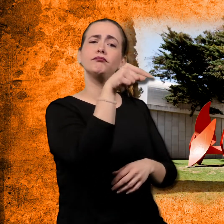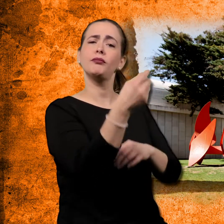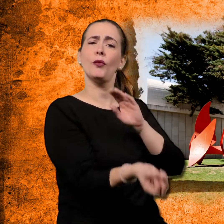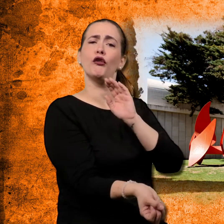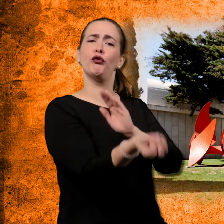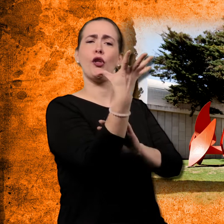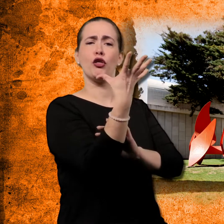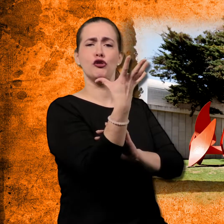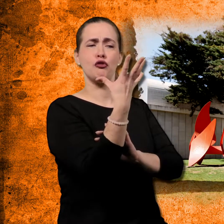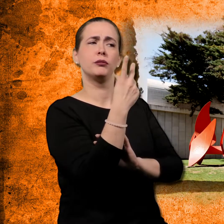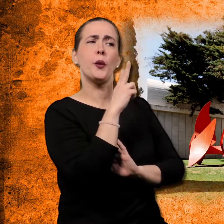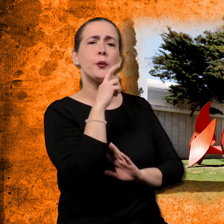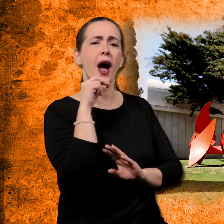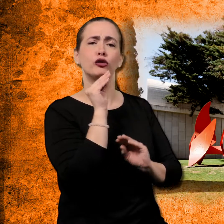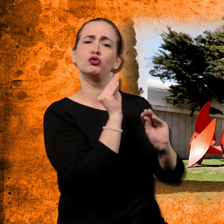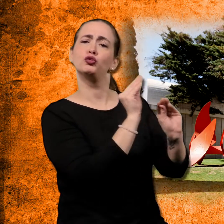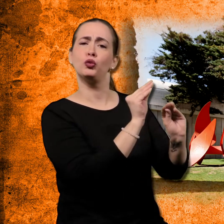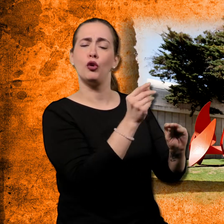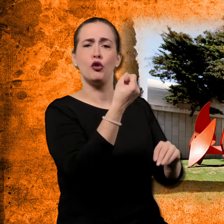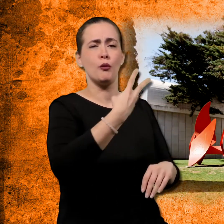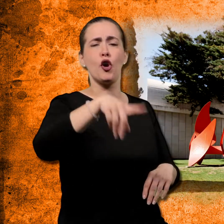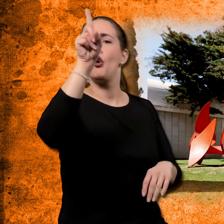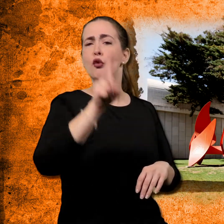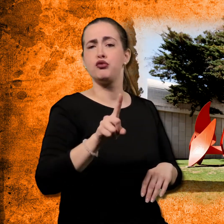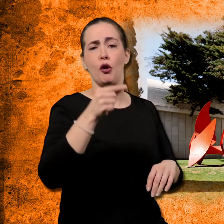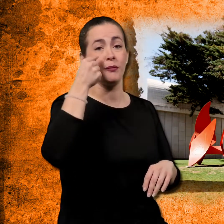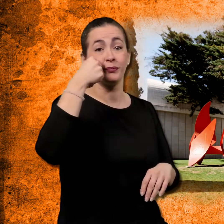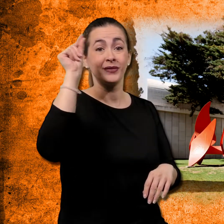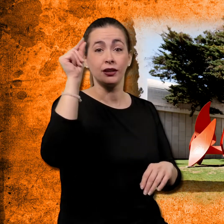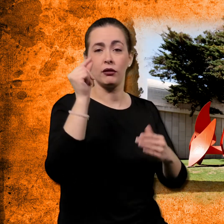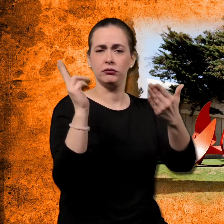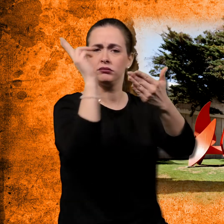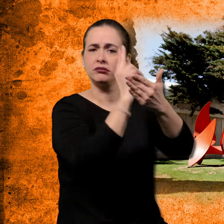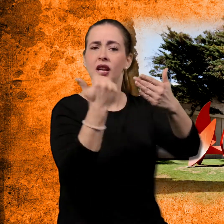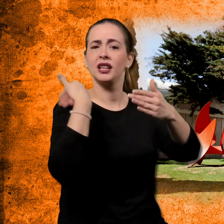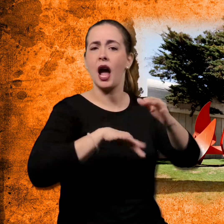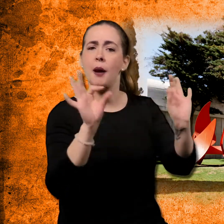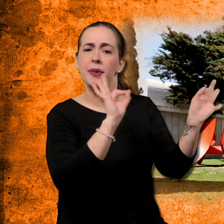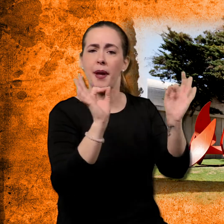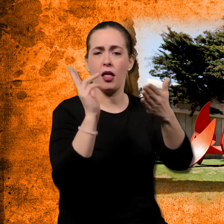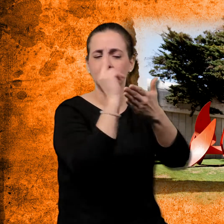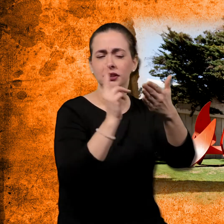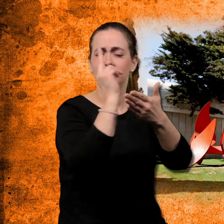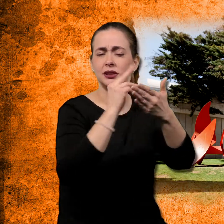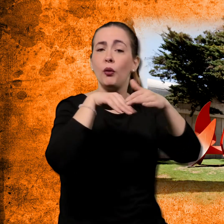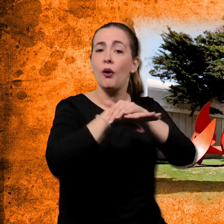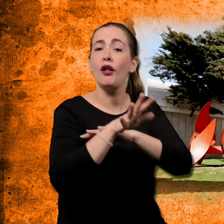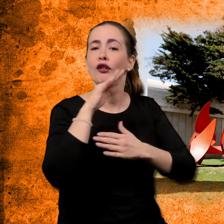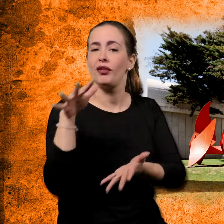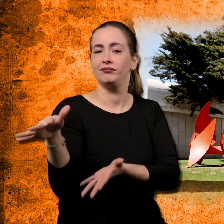Un dels valors més importants de la Fundació és que conserva gairebé tots els dibuixos preparatoris de Joan Miró,